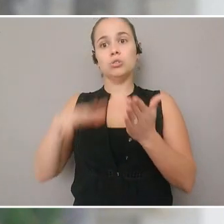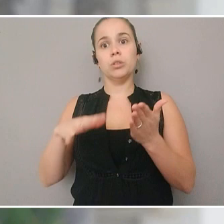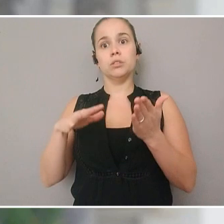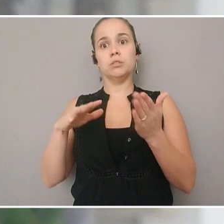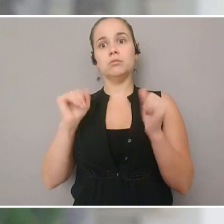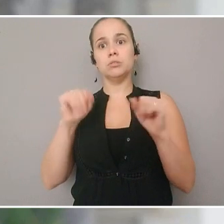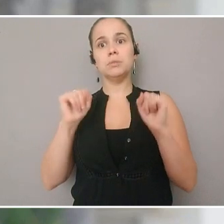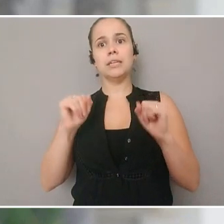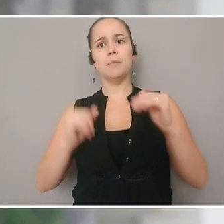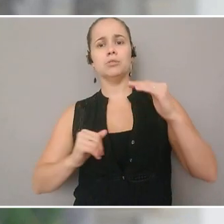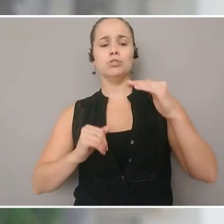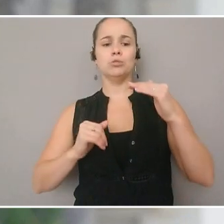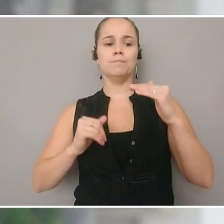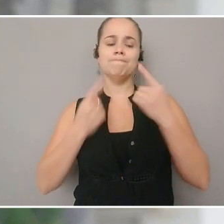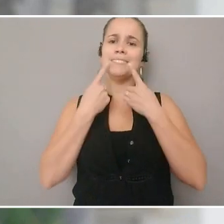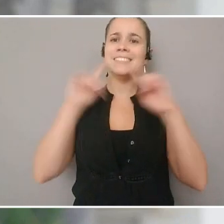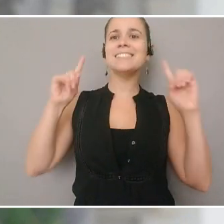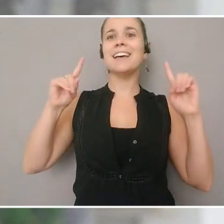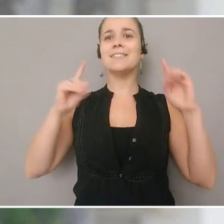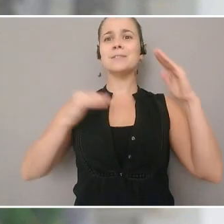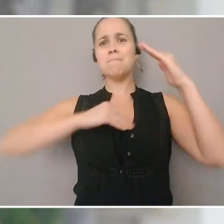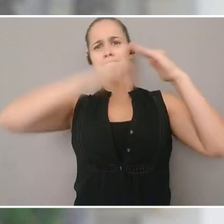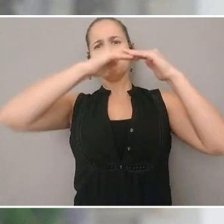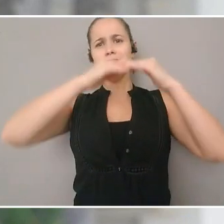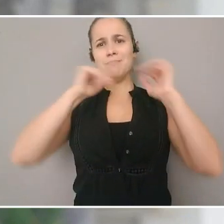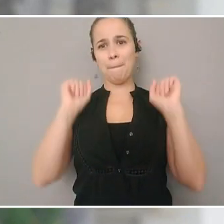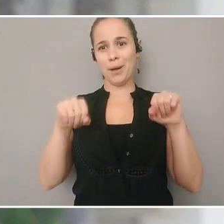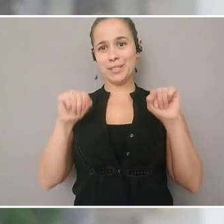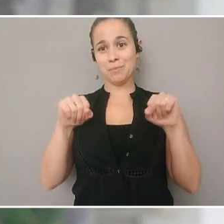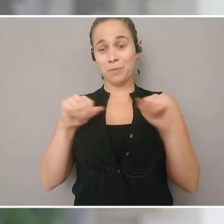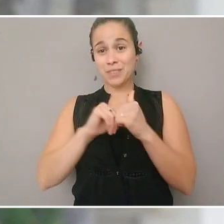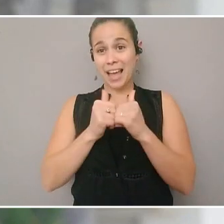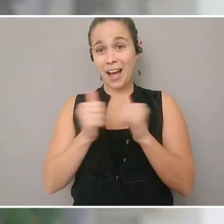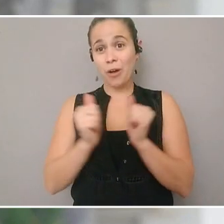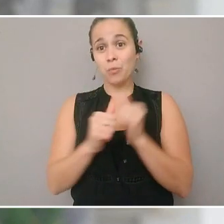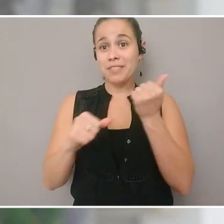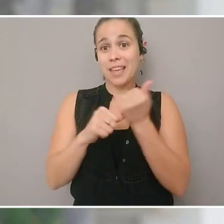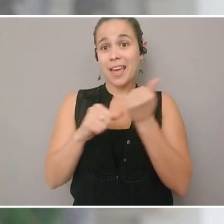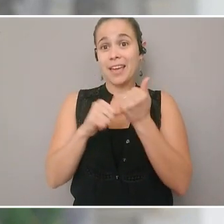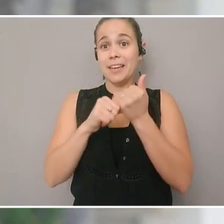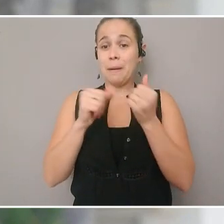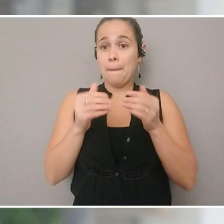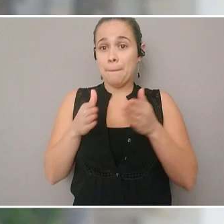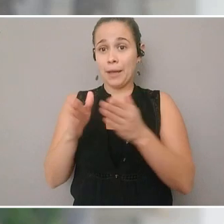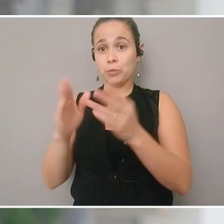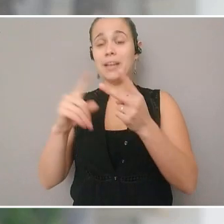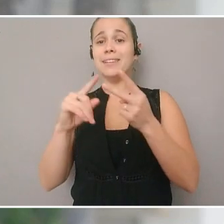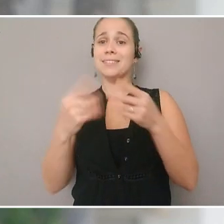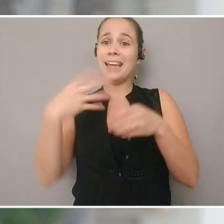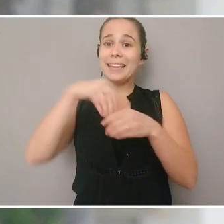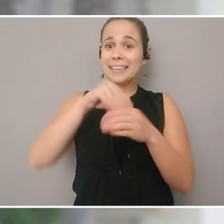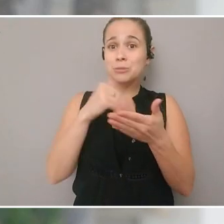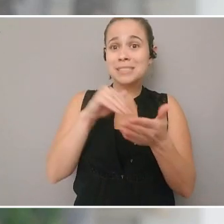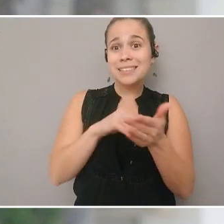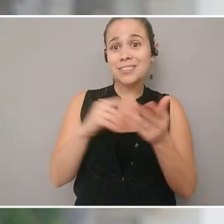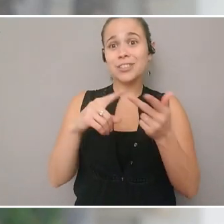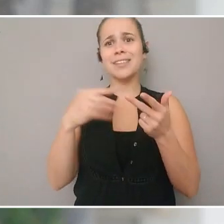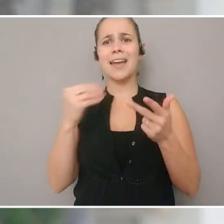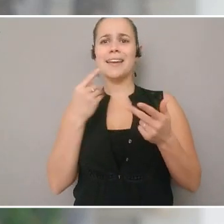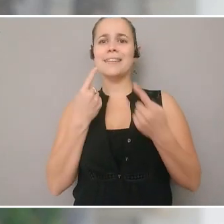más alta. Lo hacemos a través de nuestros ocho caminos de instrucción, nuestro centros